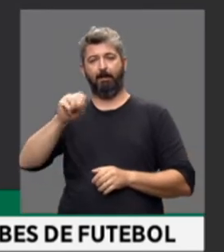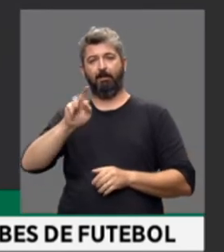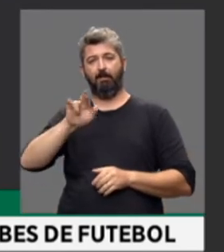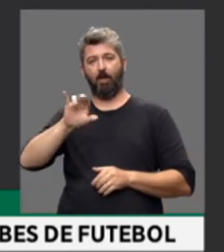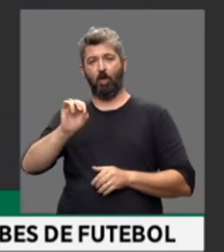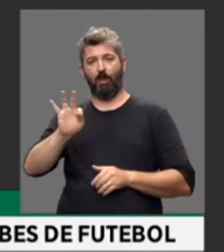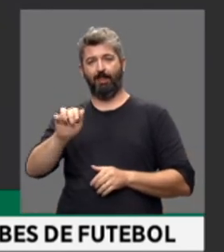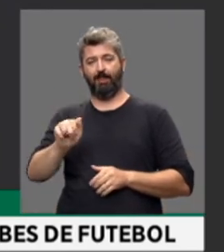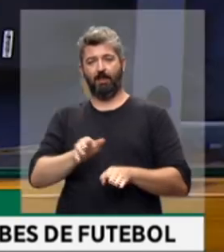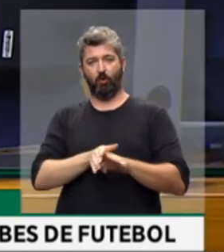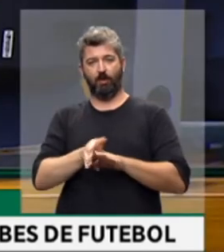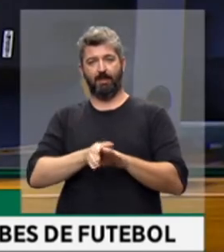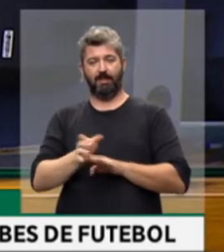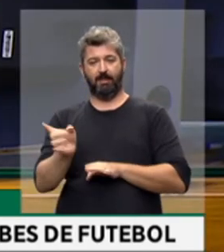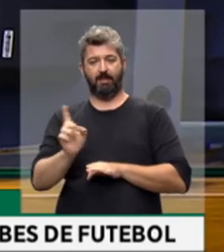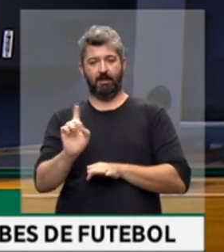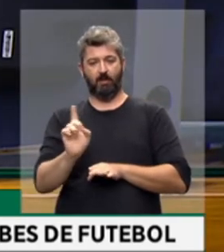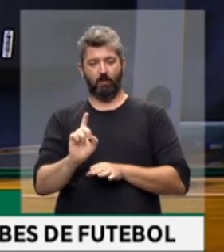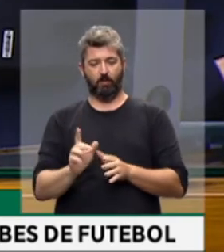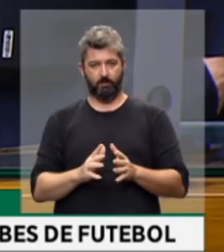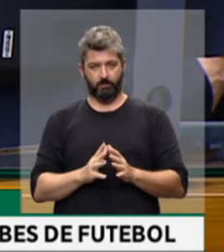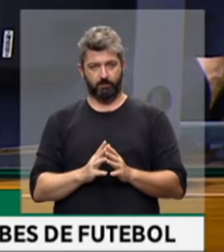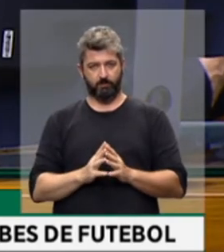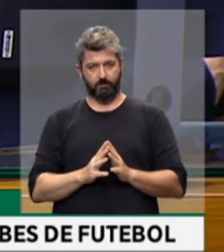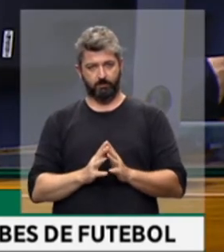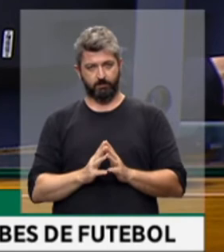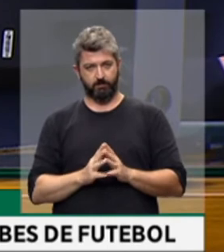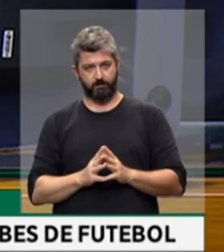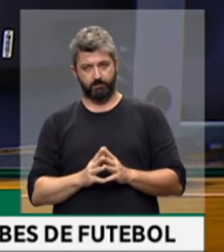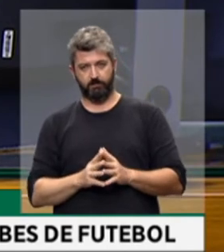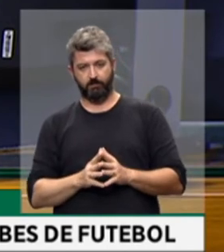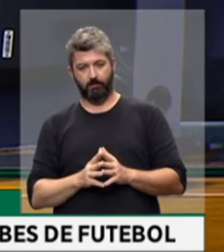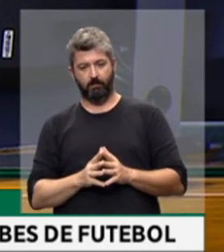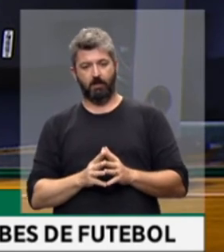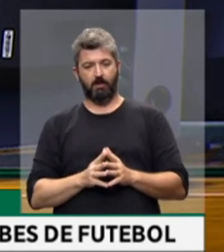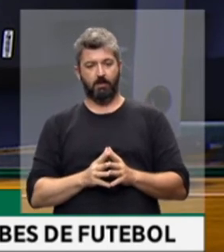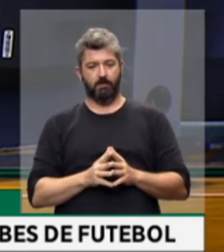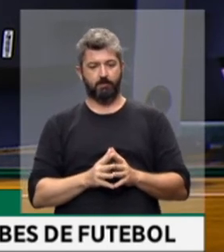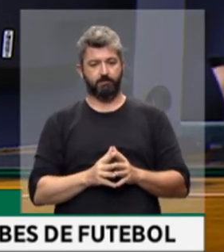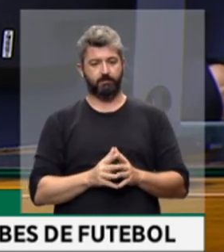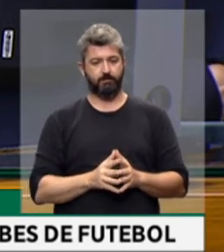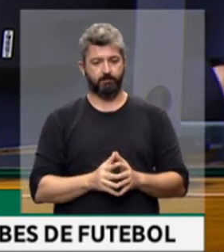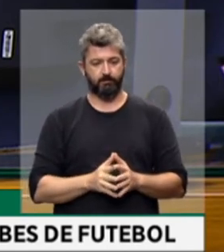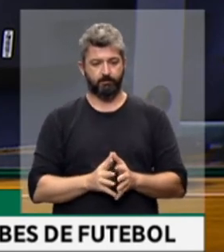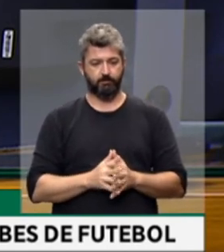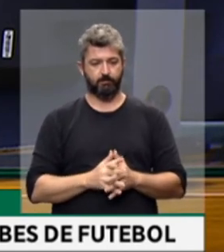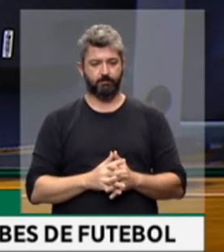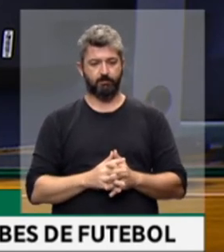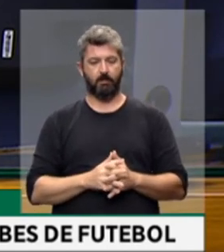HENRIQUE ESTÁ AÍ. COMO VOTA... A REDE?! DEPUTADA JOÊ NIA. -- [DEPUTADA]: A REDE, BOA TARDE, SENHOR PRESIDENTE... A REDE ORIENTA